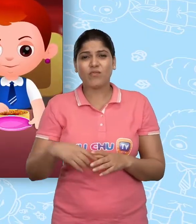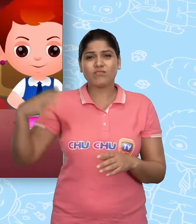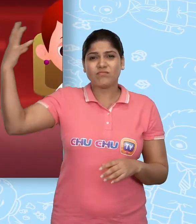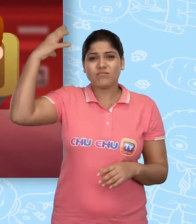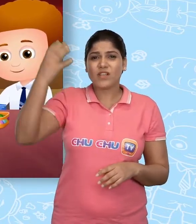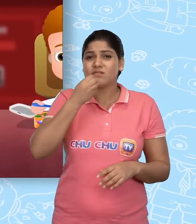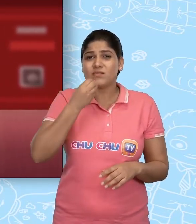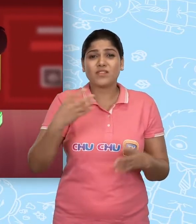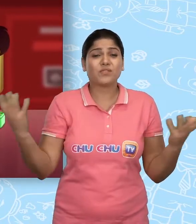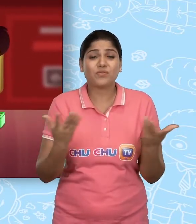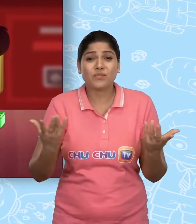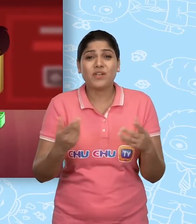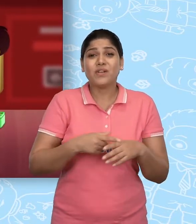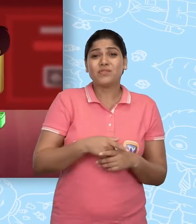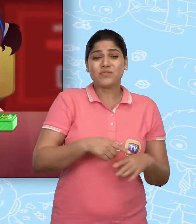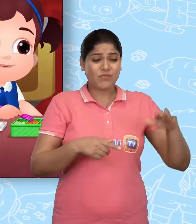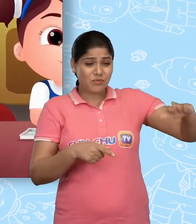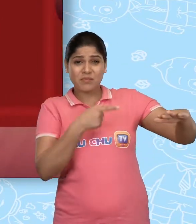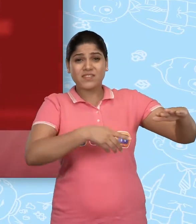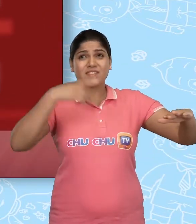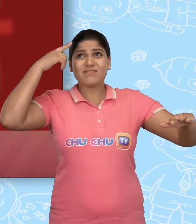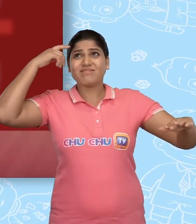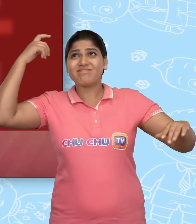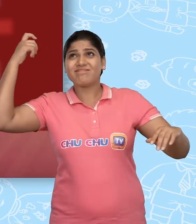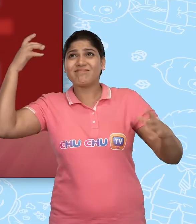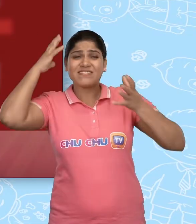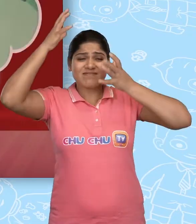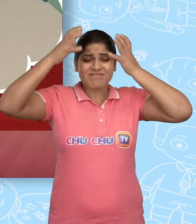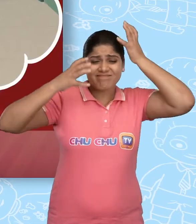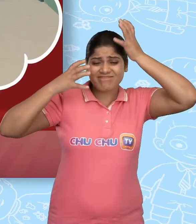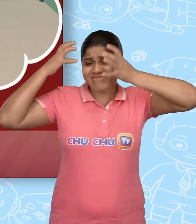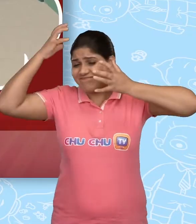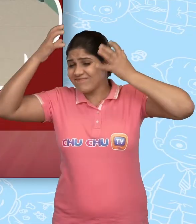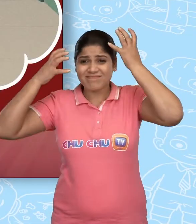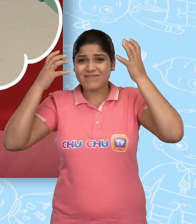वो अपना lunch भी नहीं कर पा रहा था क्योंकि उसे उस छोटे बच्चे कि चिन्ता हो रही थी।